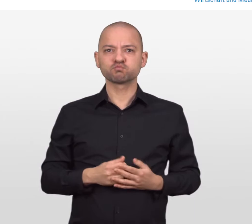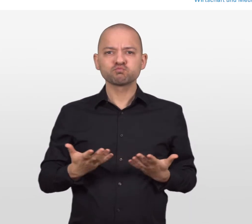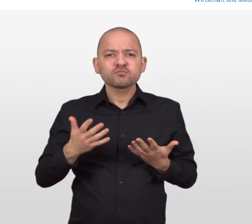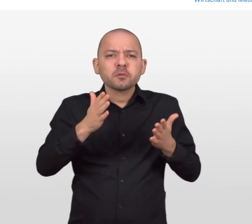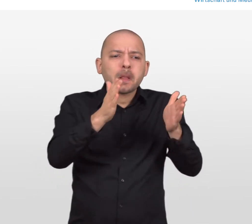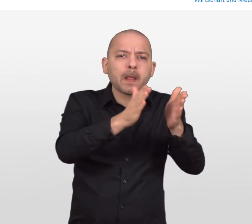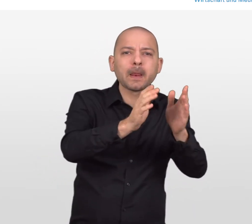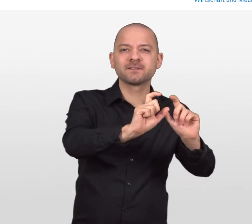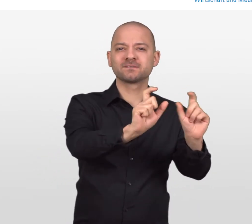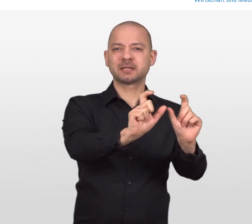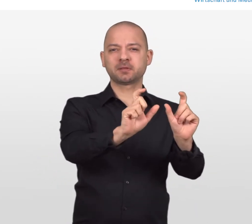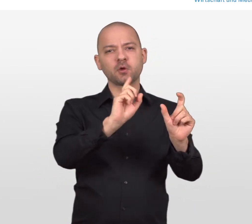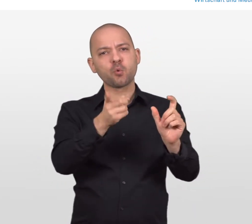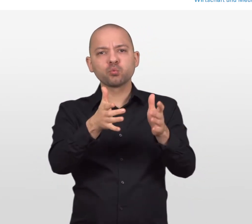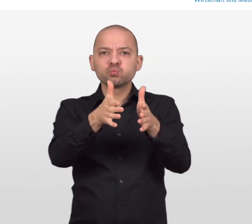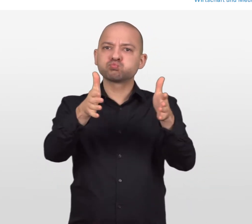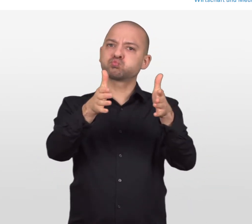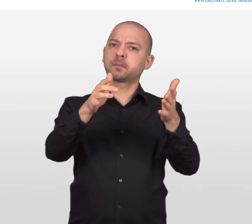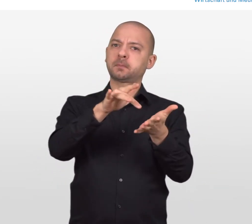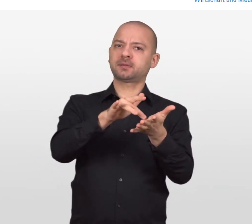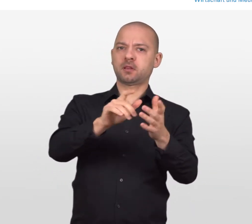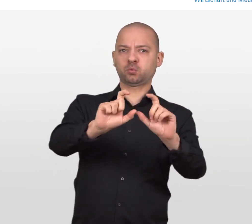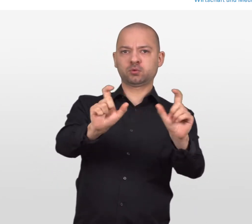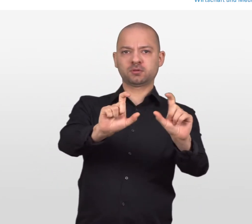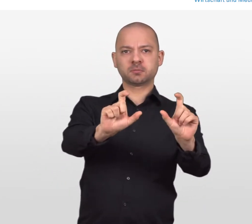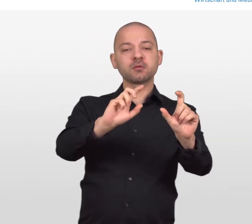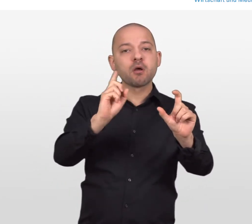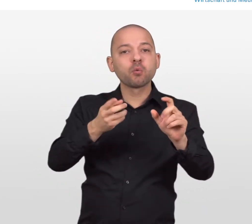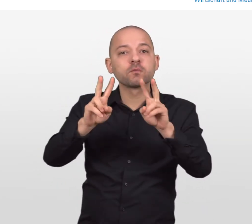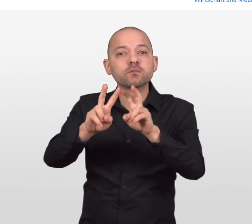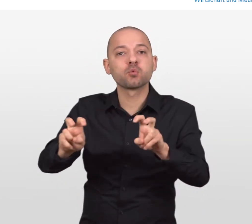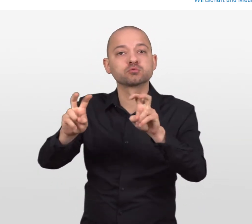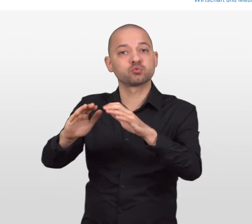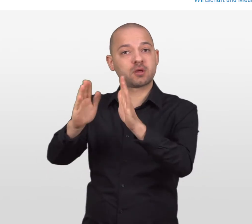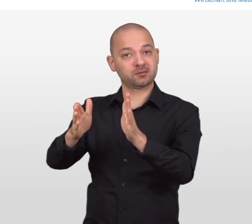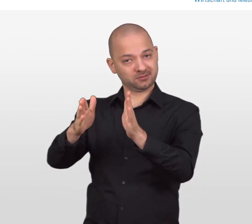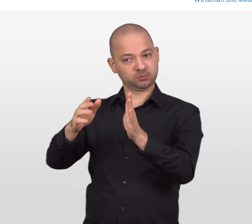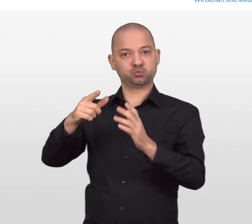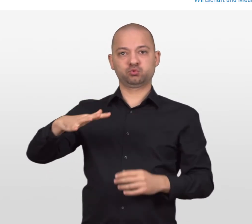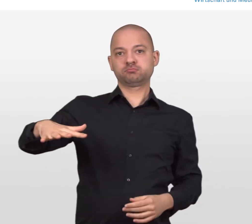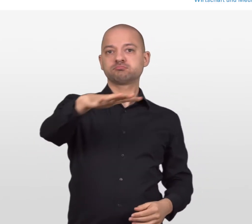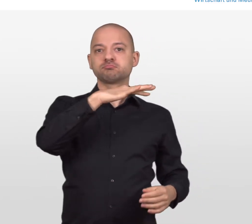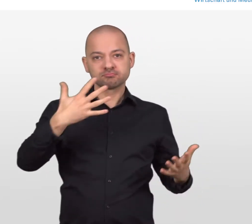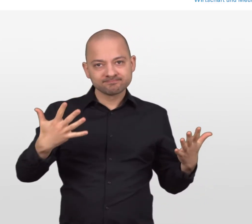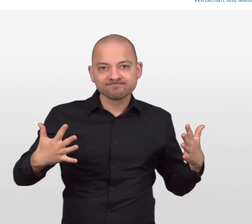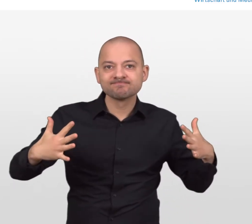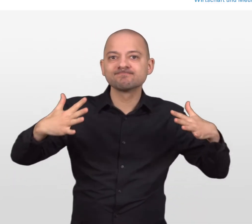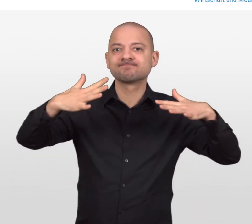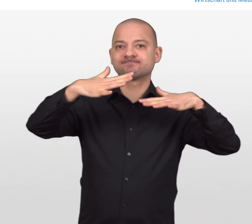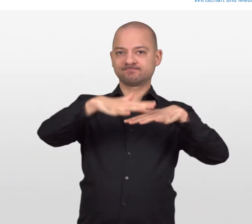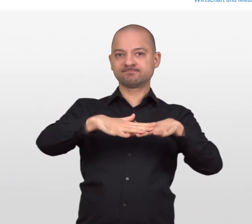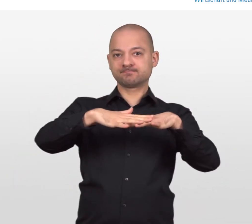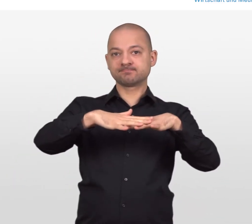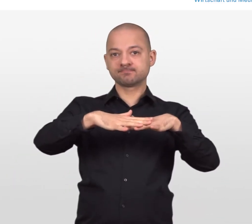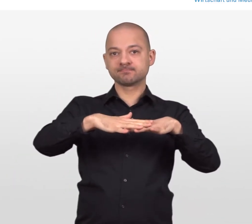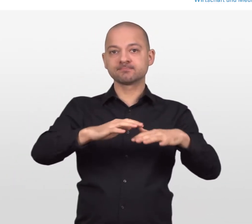Sie vernetzen viele kleinere und mittlere Unternehmen sowie Forschungseinrichtungen.